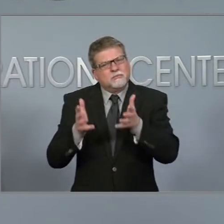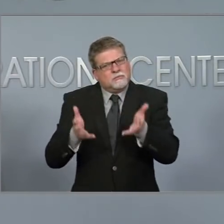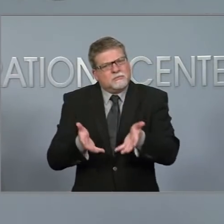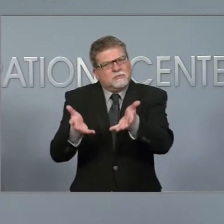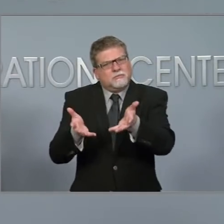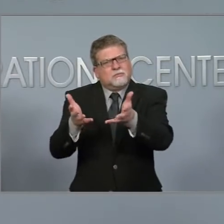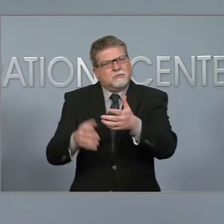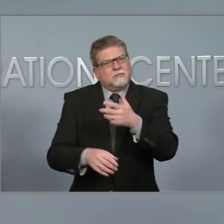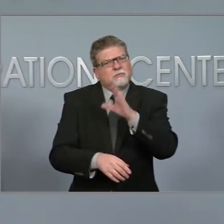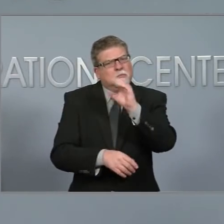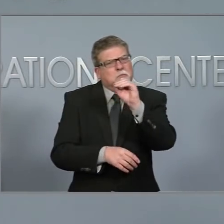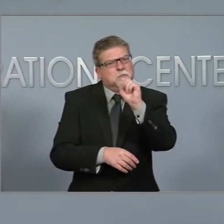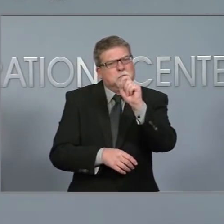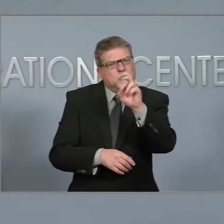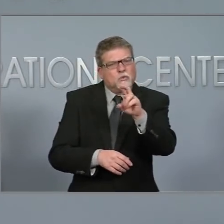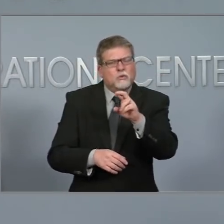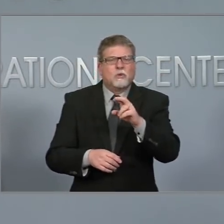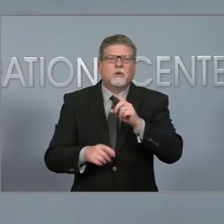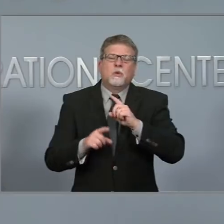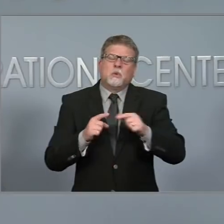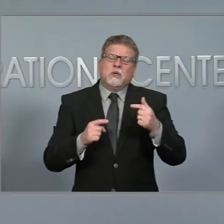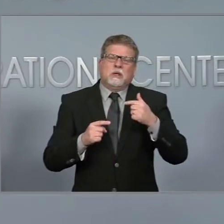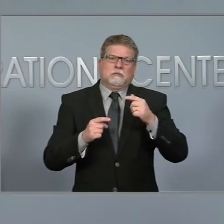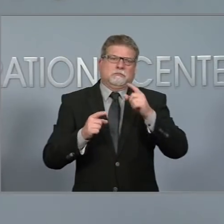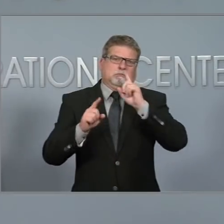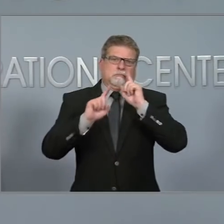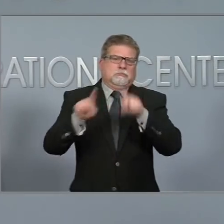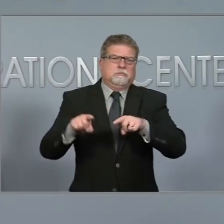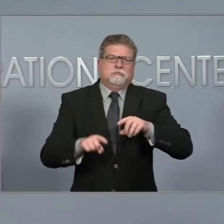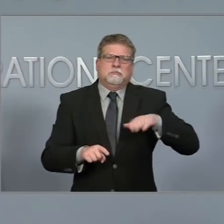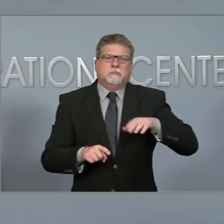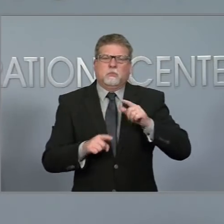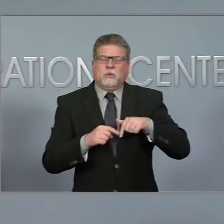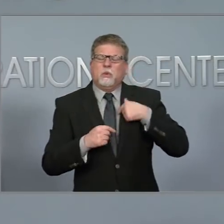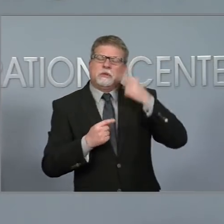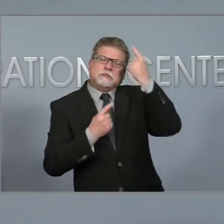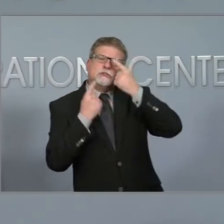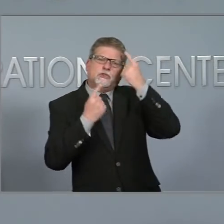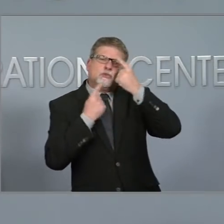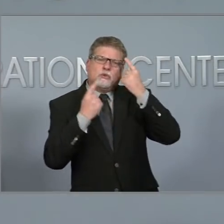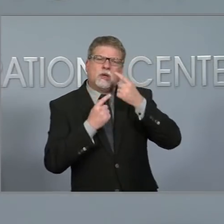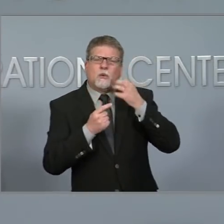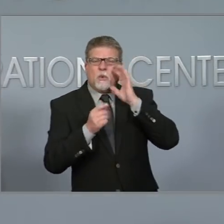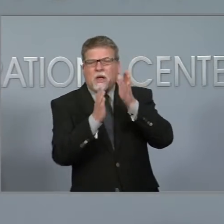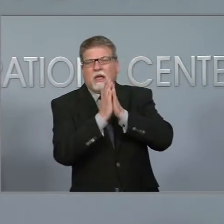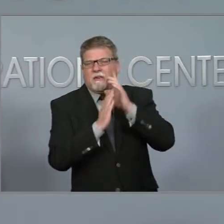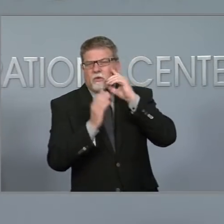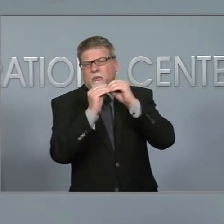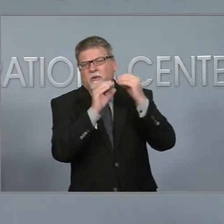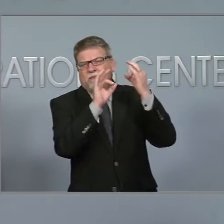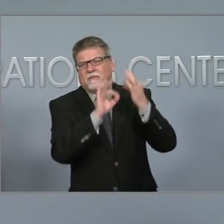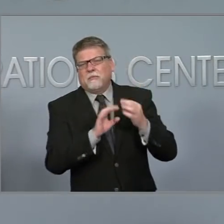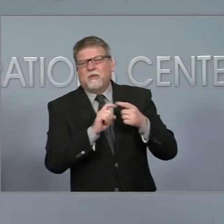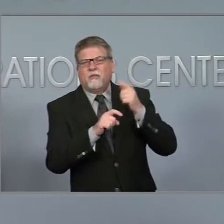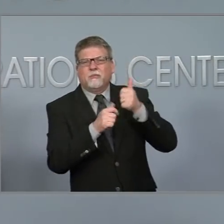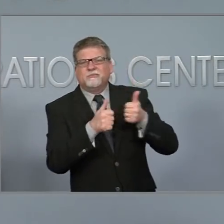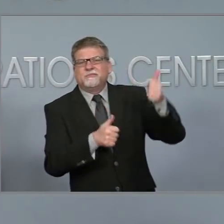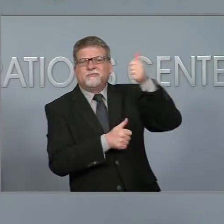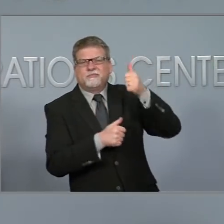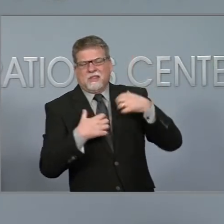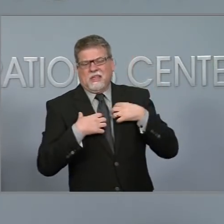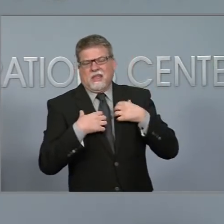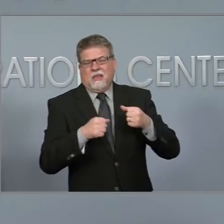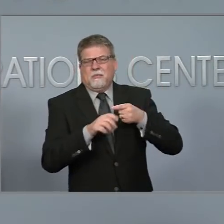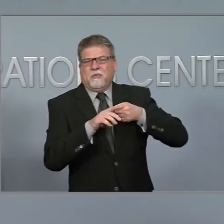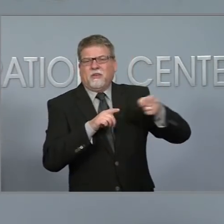Los requisitos de los empleados